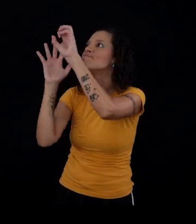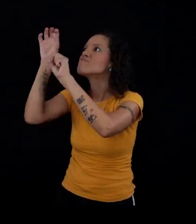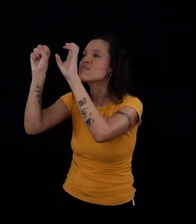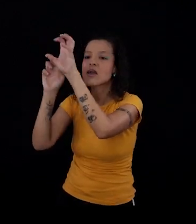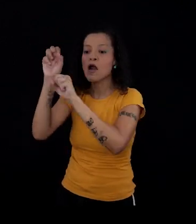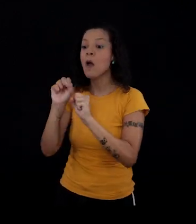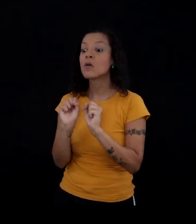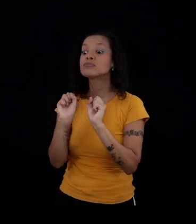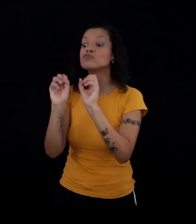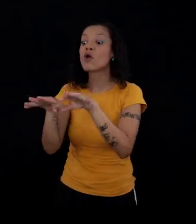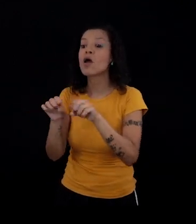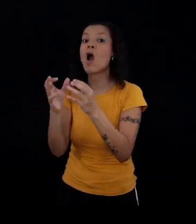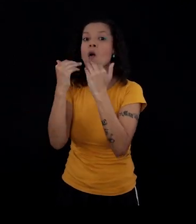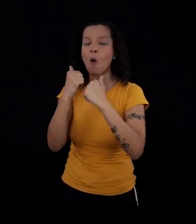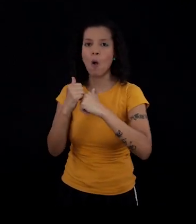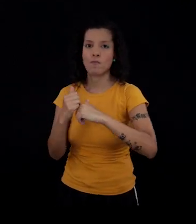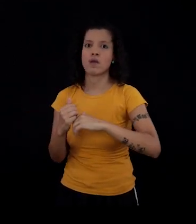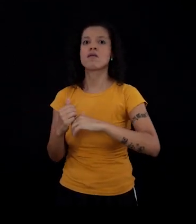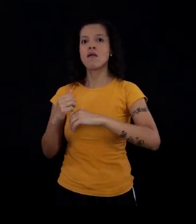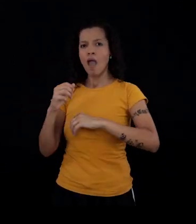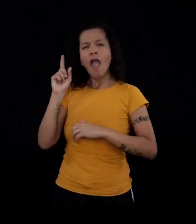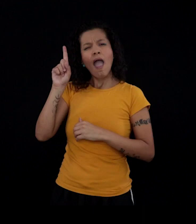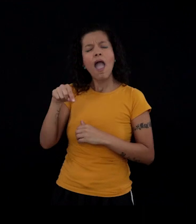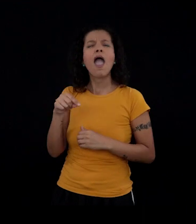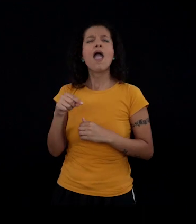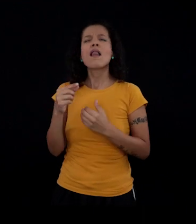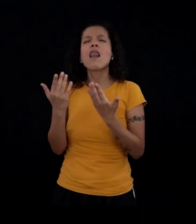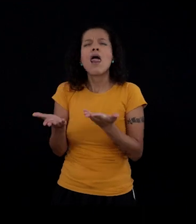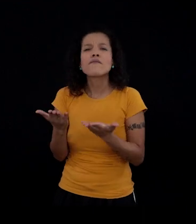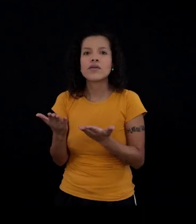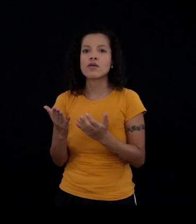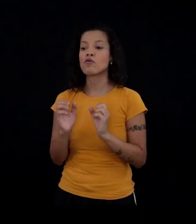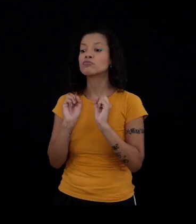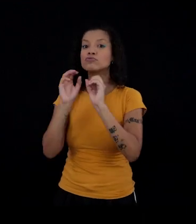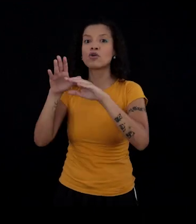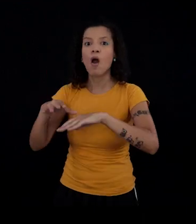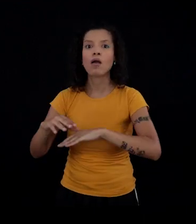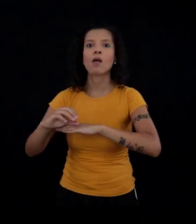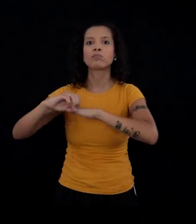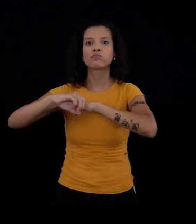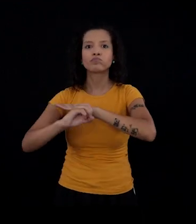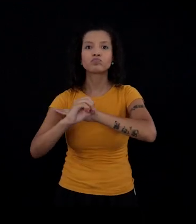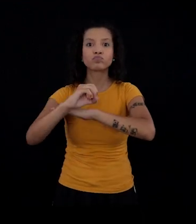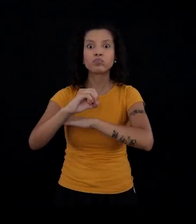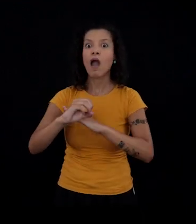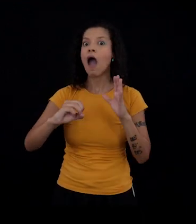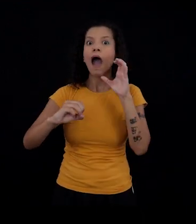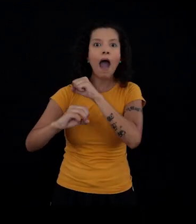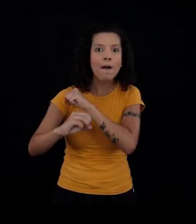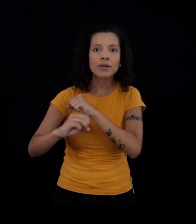e jogava para os botos. E não boiava, jambo-rosa é igual a um isopor, mas não boiava. Eles comiam.